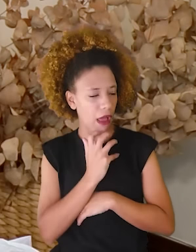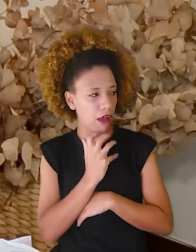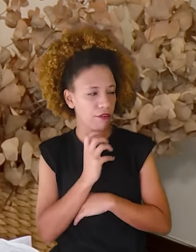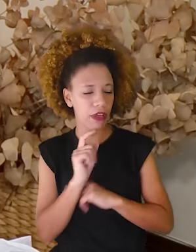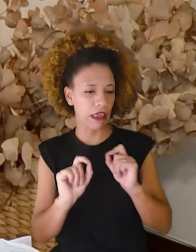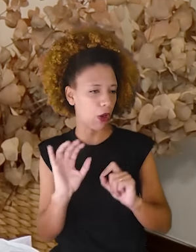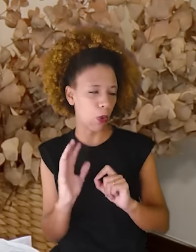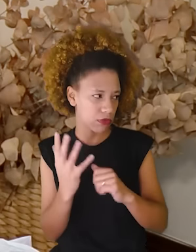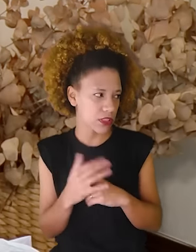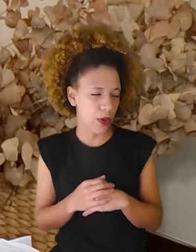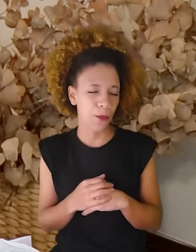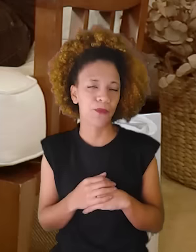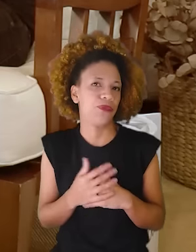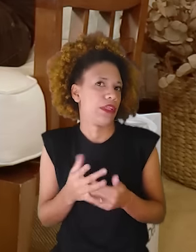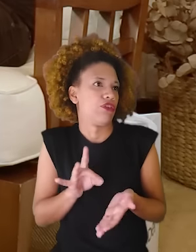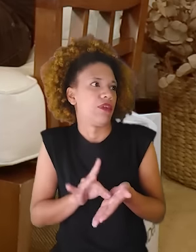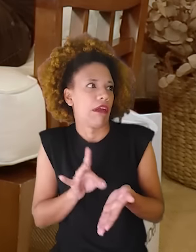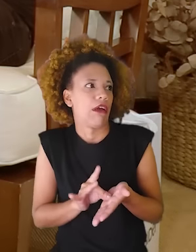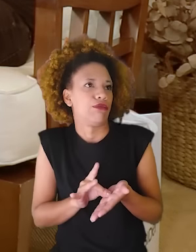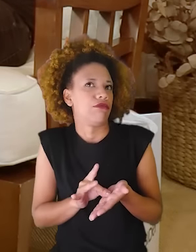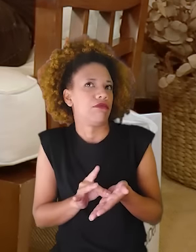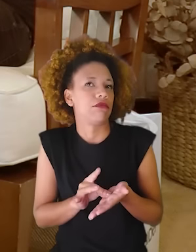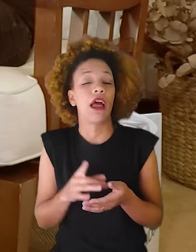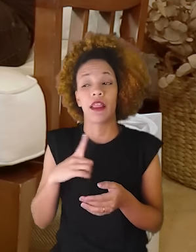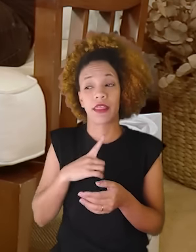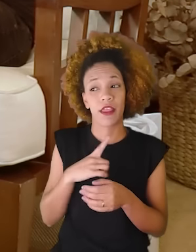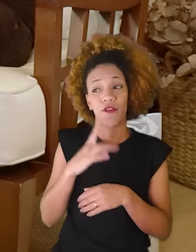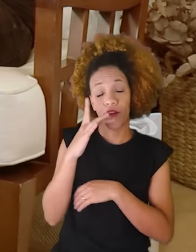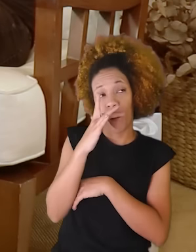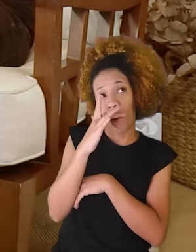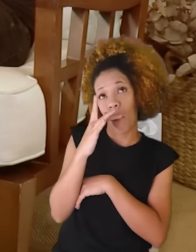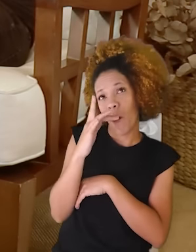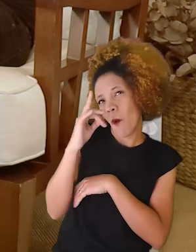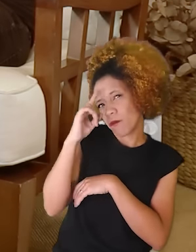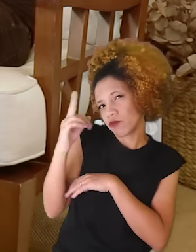uma coisa que aconteceu que que de verdade que ah Ach teve uma que ele ficou muito nervoso Foi a do